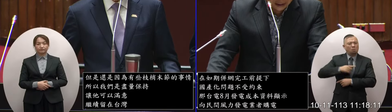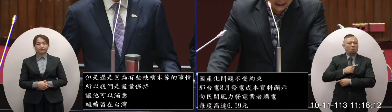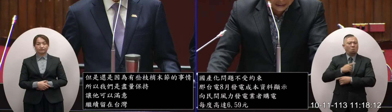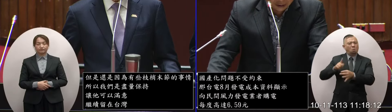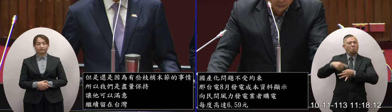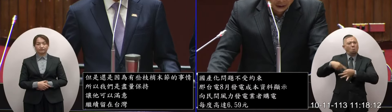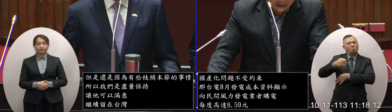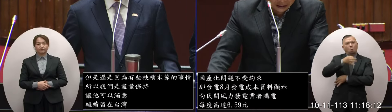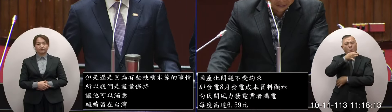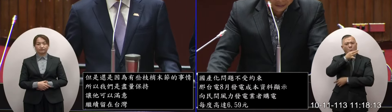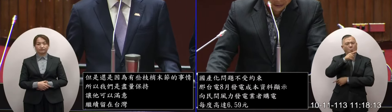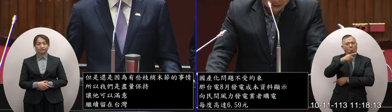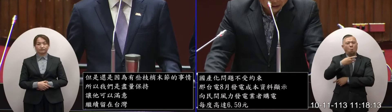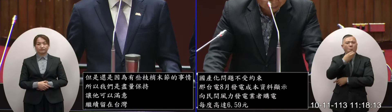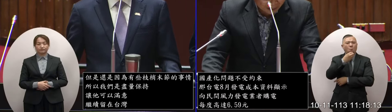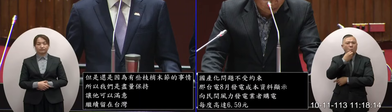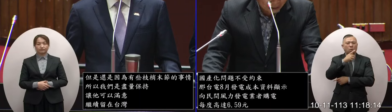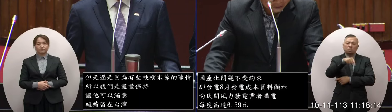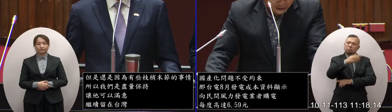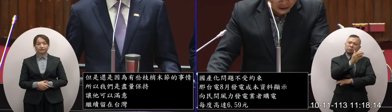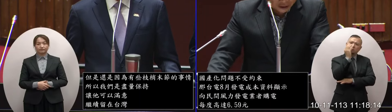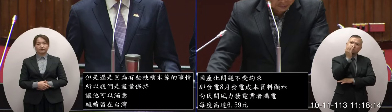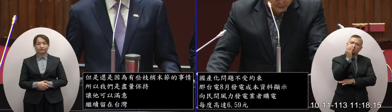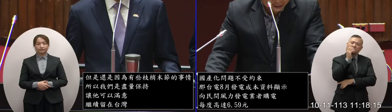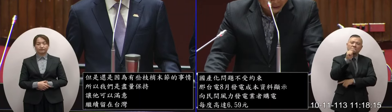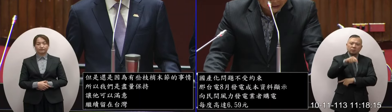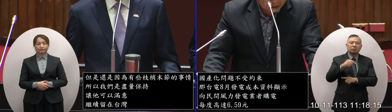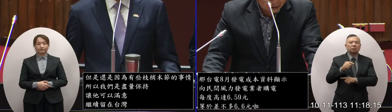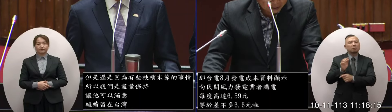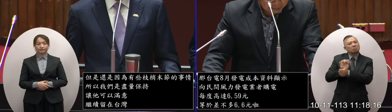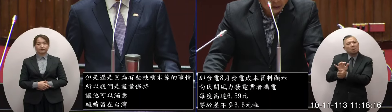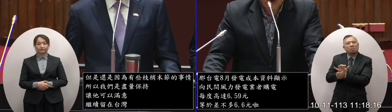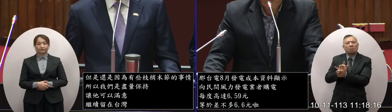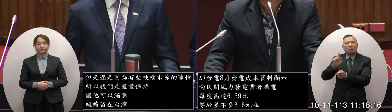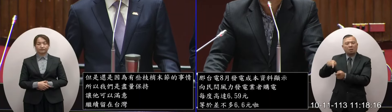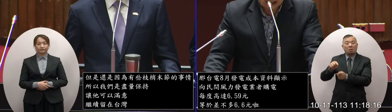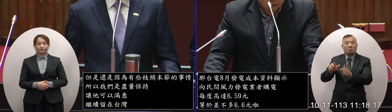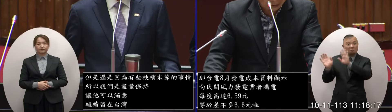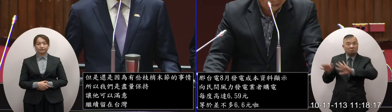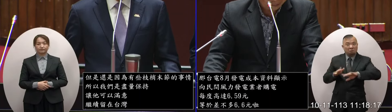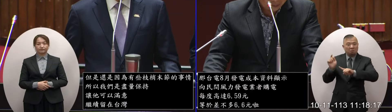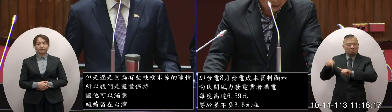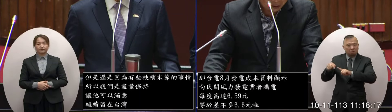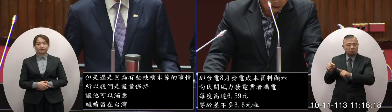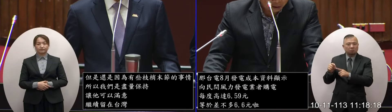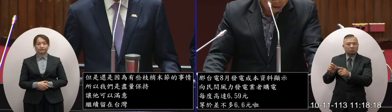那政府卻想 想辦法來替 這些風電業者免除 罰款